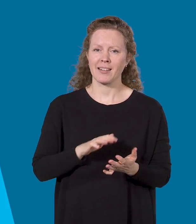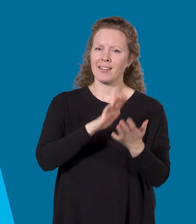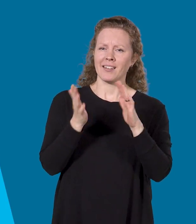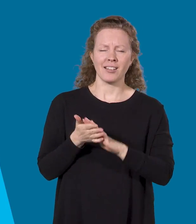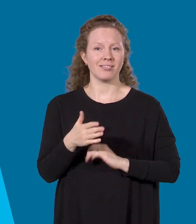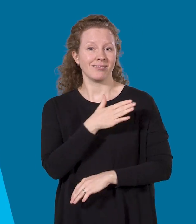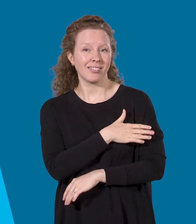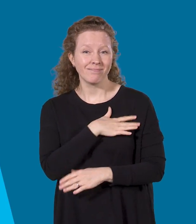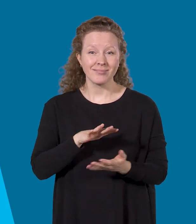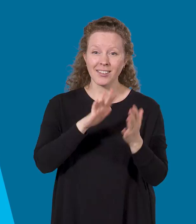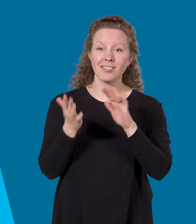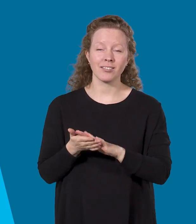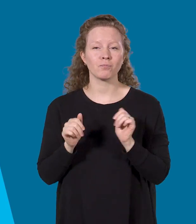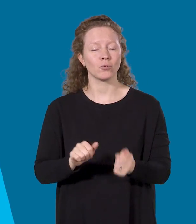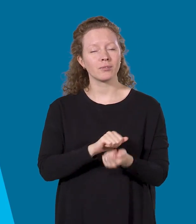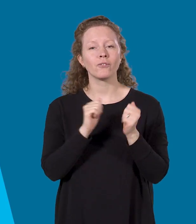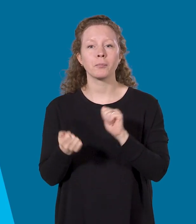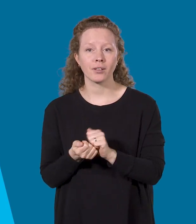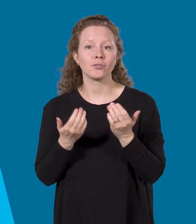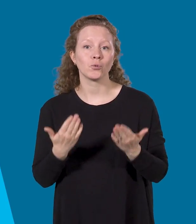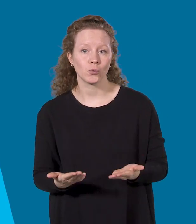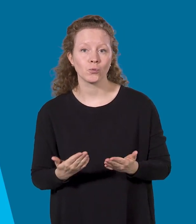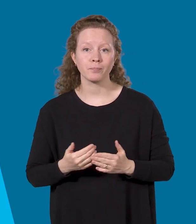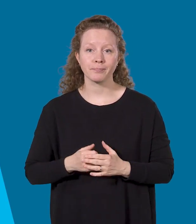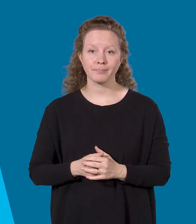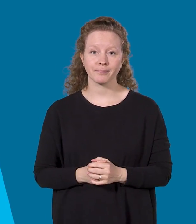Hela tjänsthelheten måste reformeras nu.